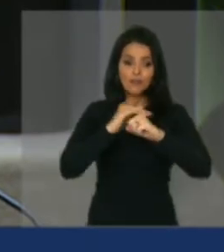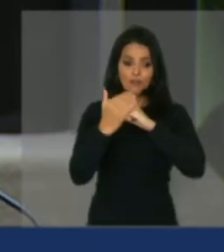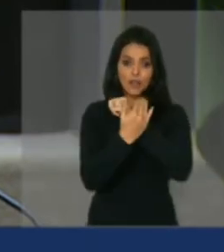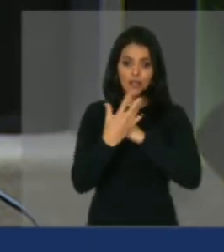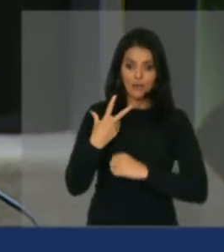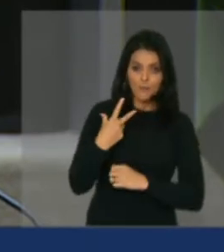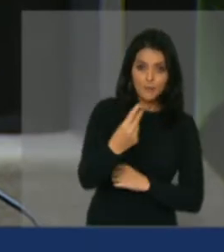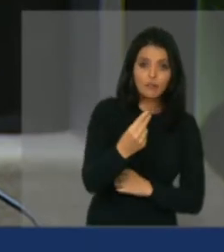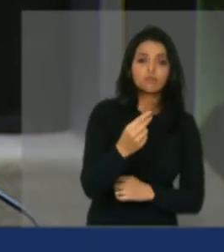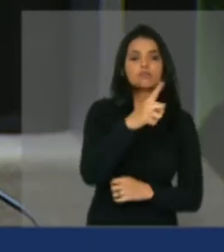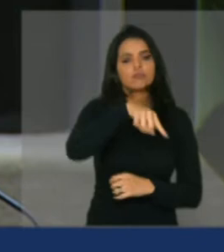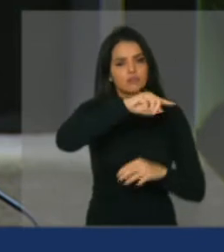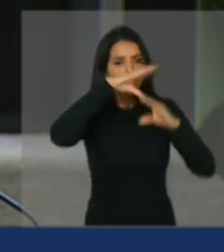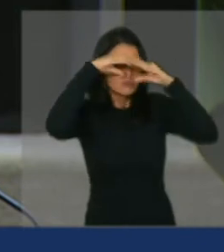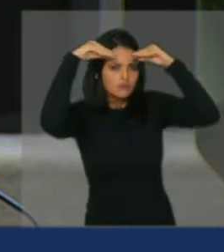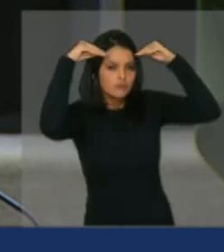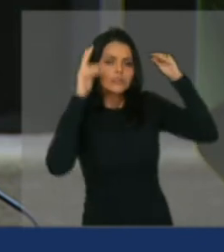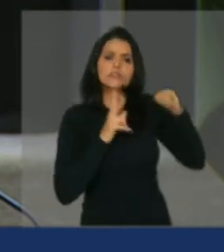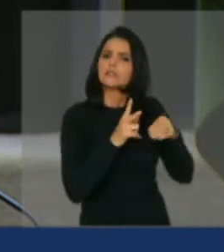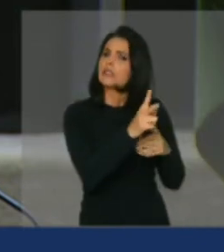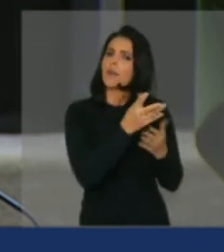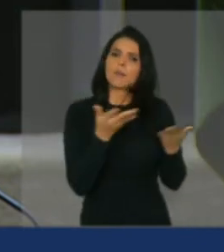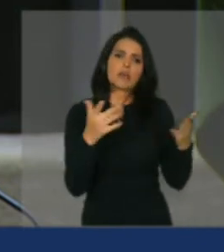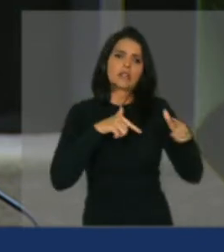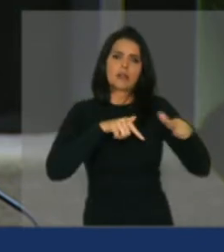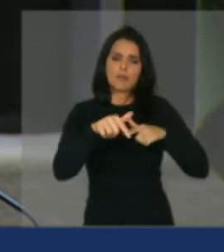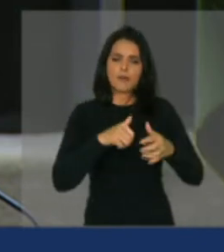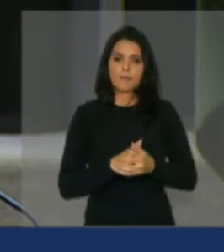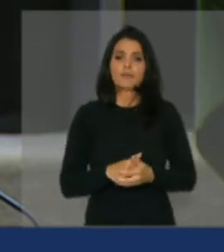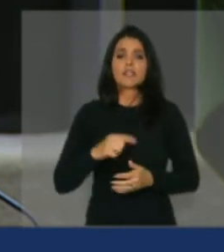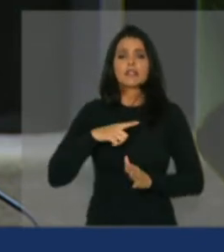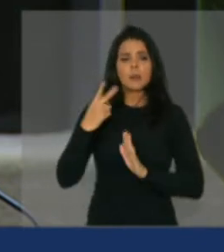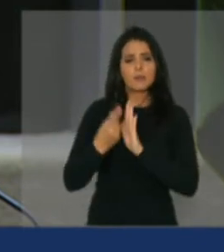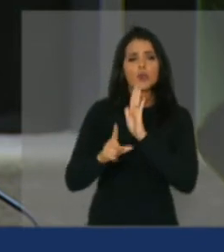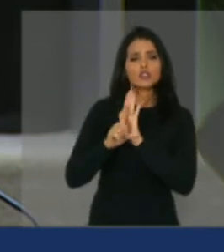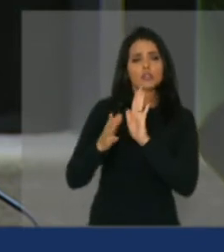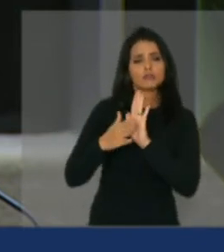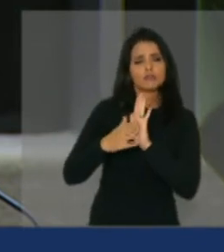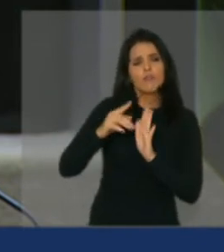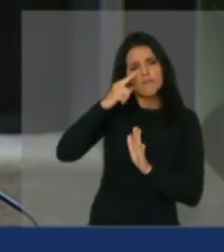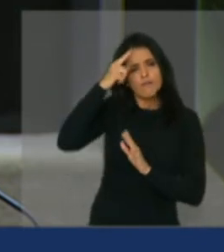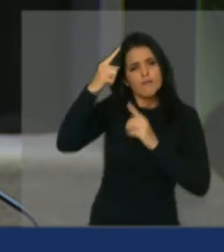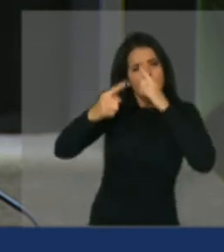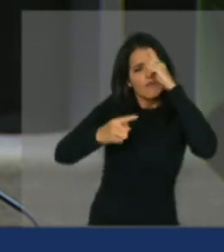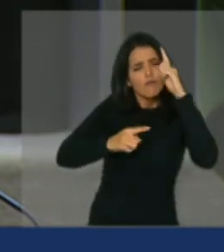AUTOR DE UM, COM TODOS OS PARTIDOS POLÍTICOS ASSINANDO, CÔMICO AUTORES, COM TODOS OS... OS PRESIDENTES, É ,